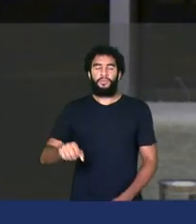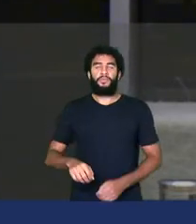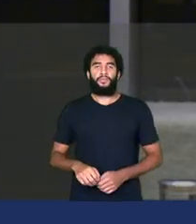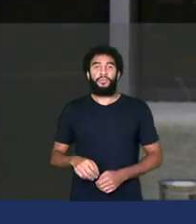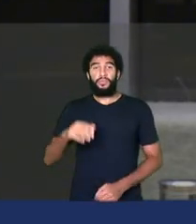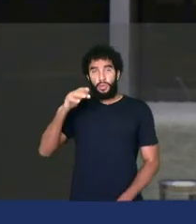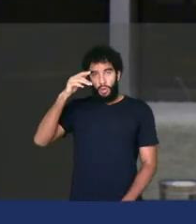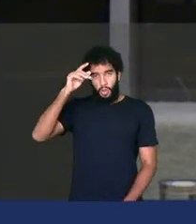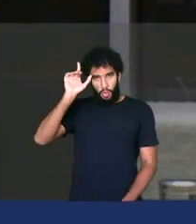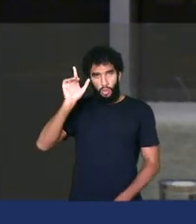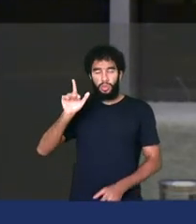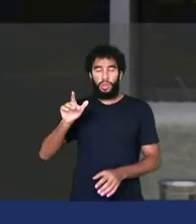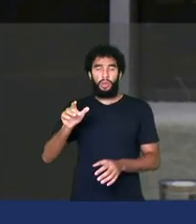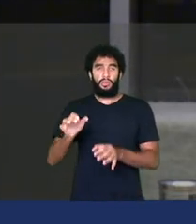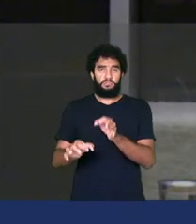DE SAÚDE. O JULGAMENTO ONTEM,